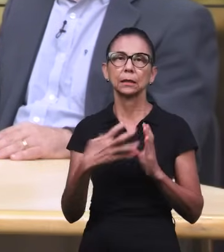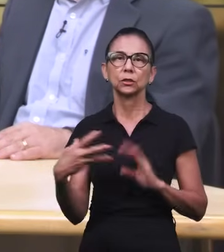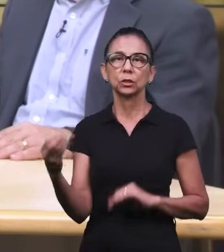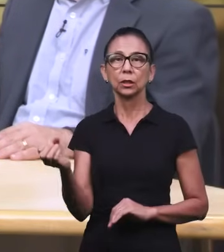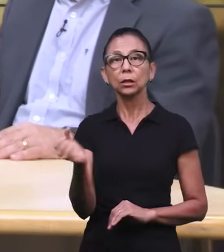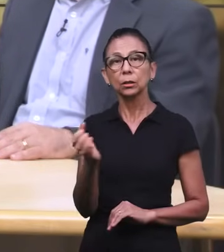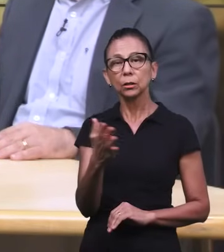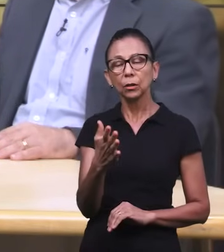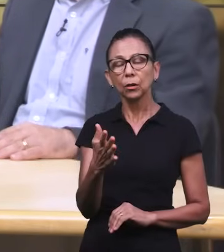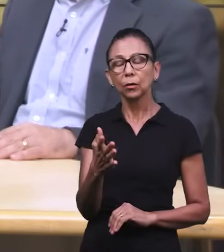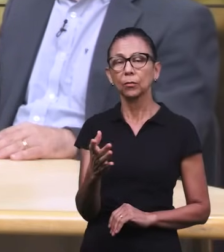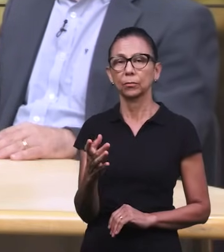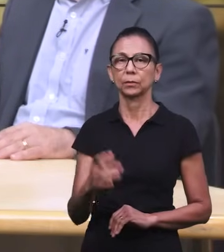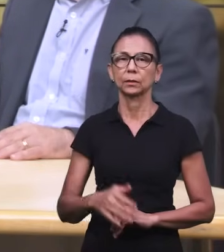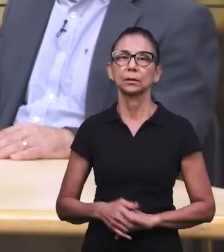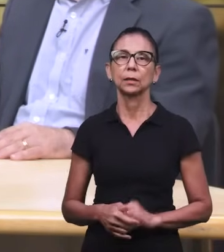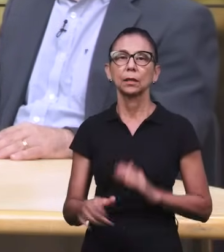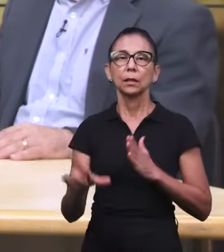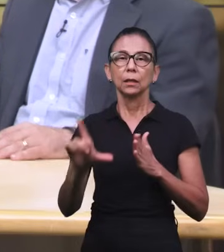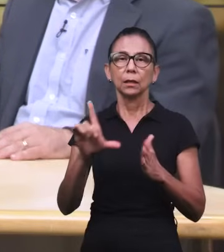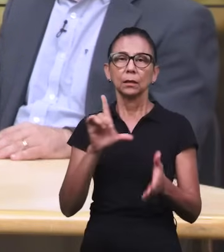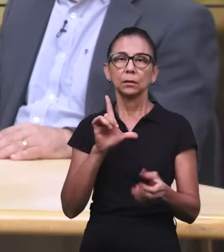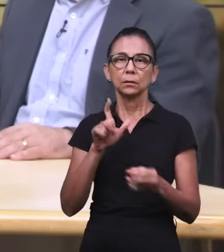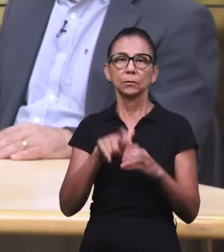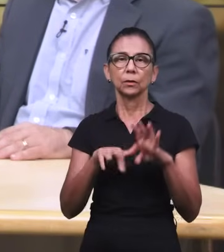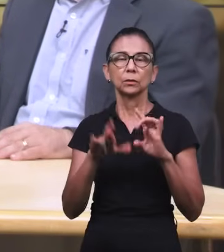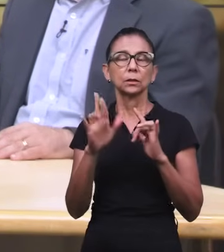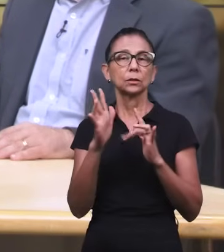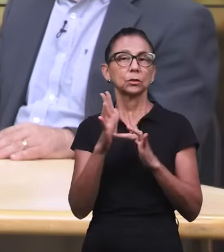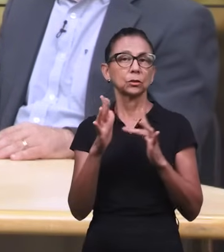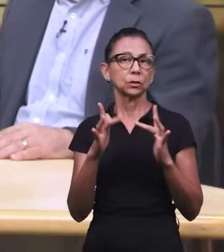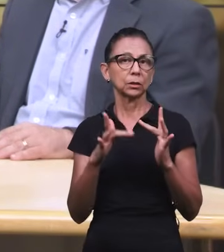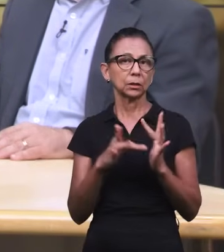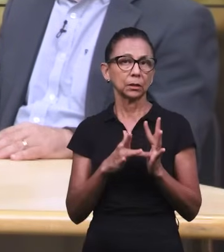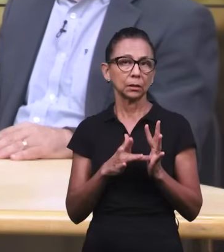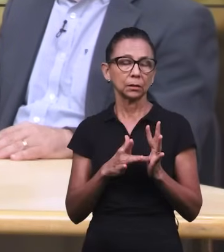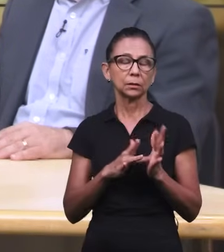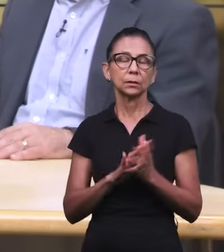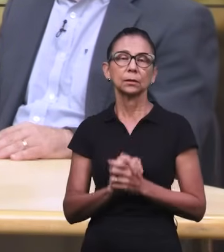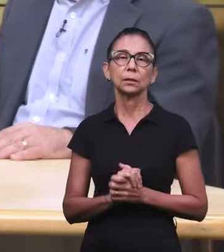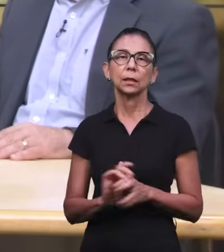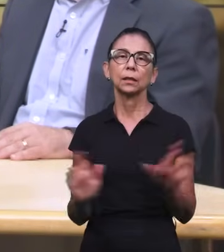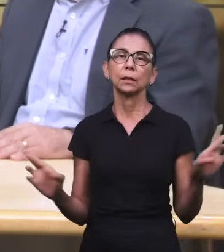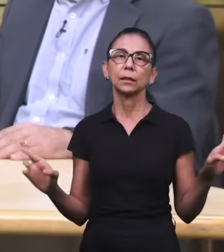momento que antecede a volta do Senhor Jesus em consonância com aquilo que foi eh anunciado